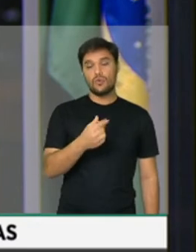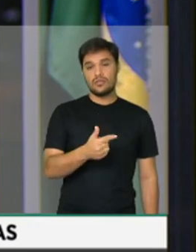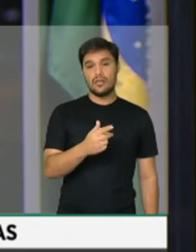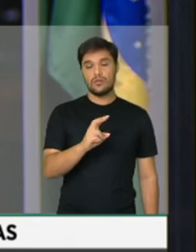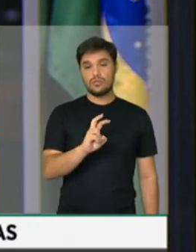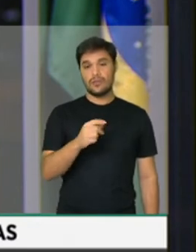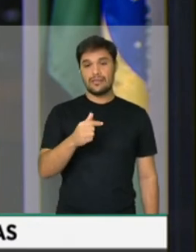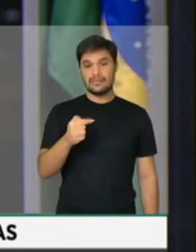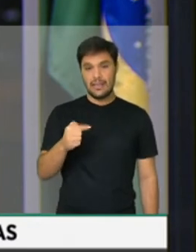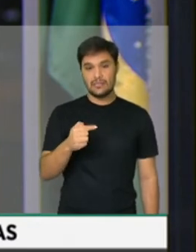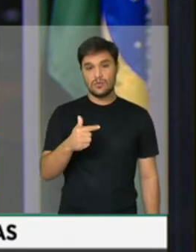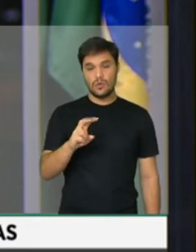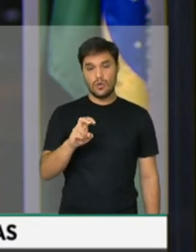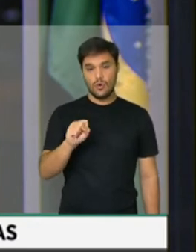PARÁ , NÚMERO DA DEPUTADA FERNANDA MELCHIONNA DO PSOL DO